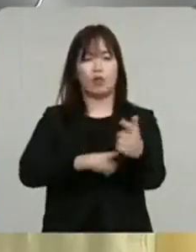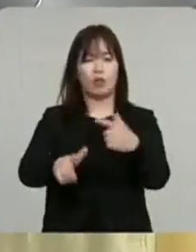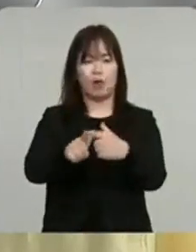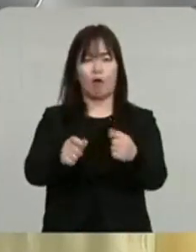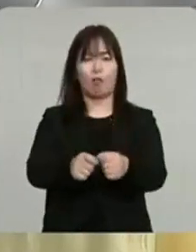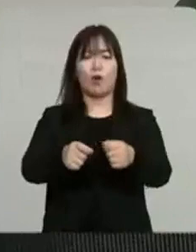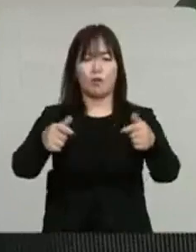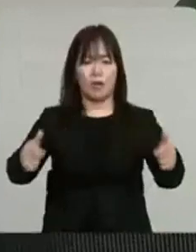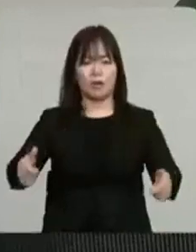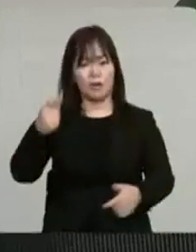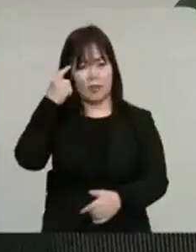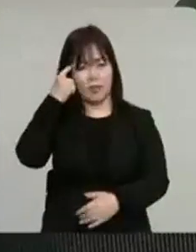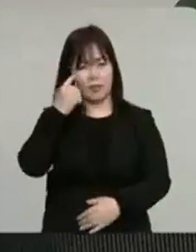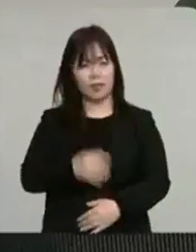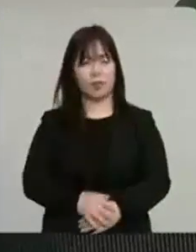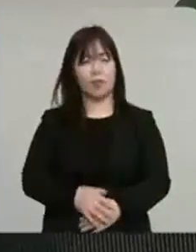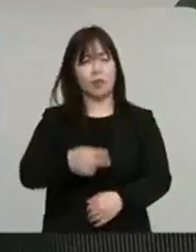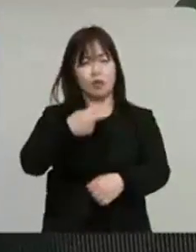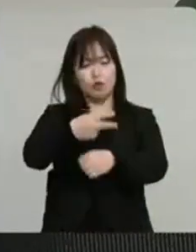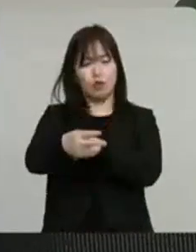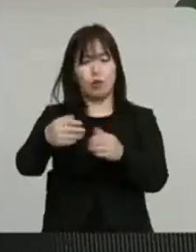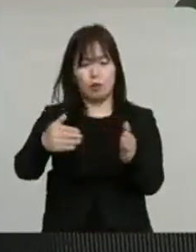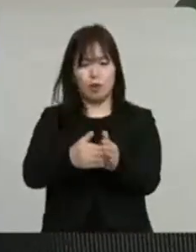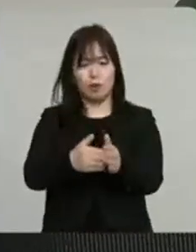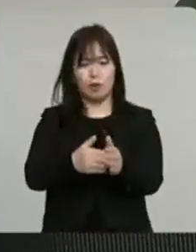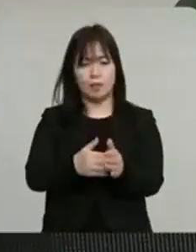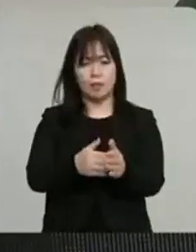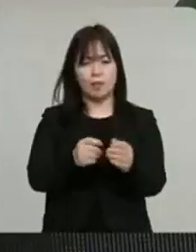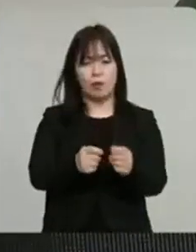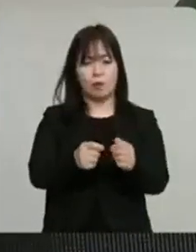김민정/익산시 복지정책과 주무관 : 내후년까지 대상자를 점진적으로